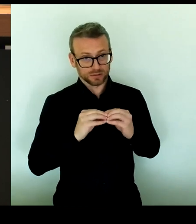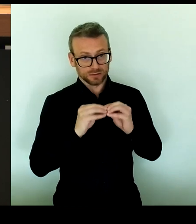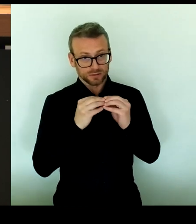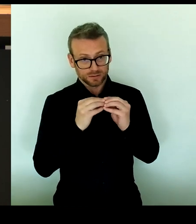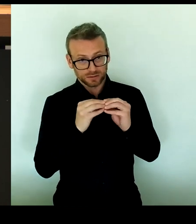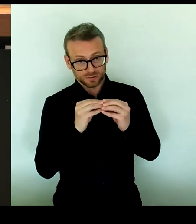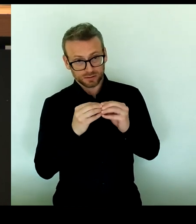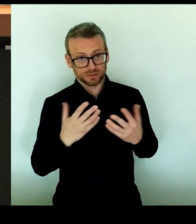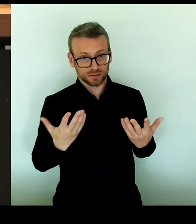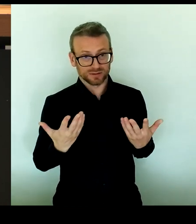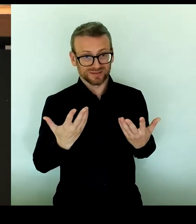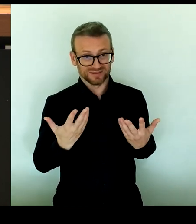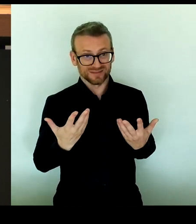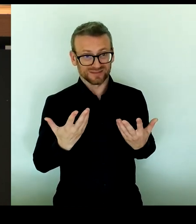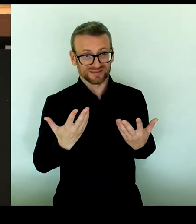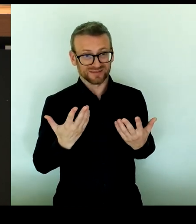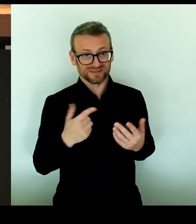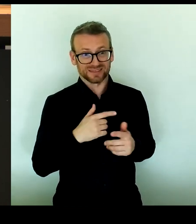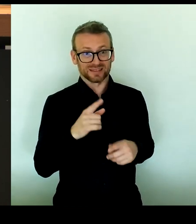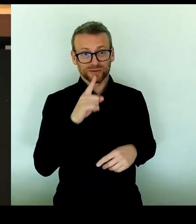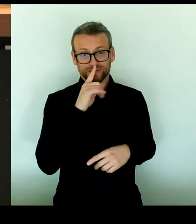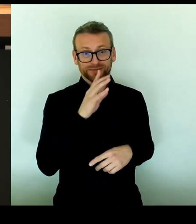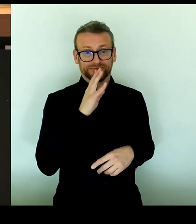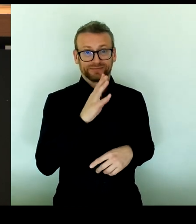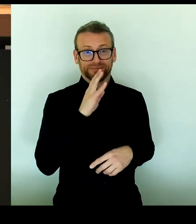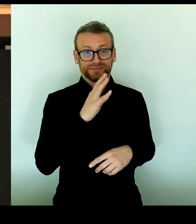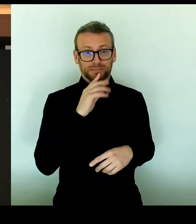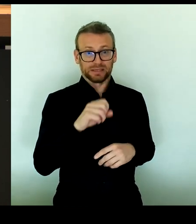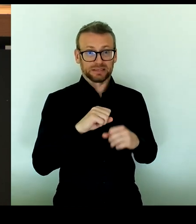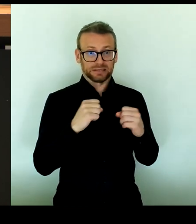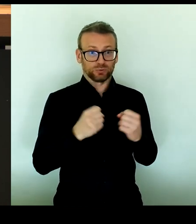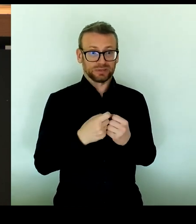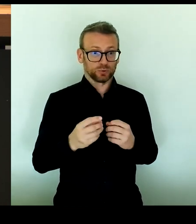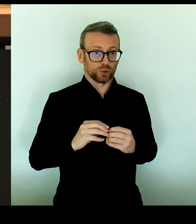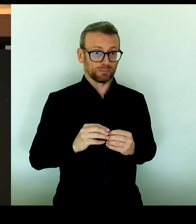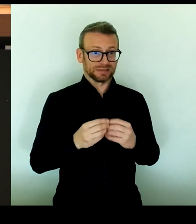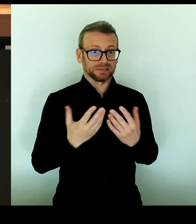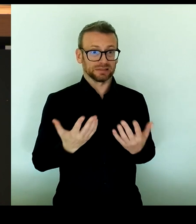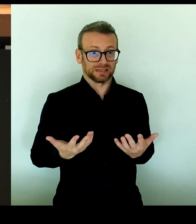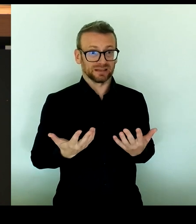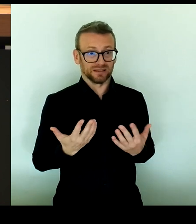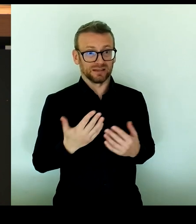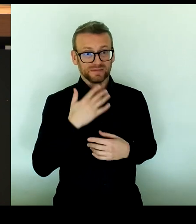Künstlerinnen und Kulturschaffenden, das Arbeitsraum -Programm und das Bündnis Kulturräume Berlin ist